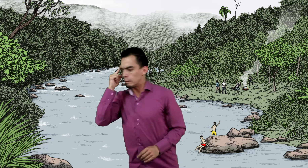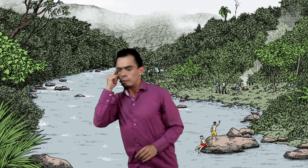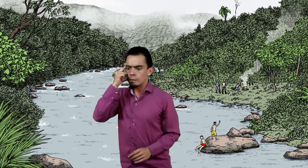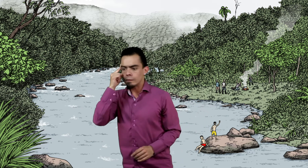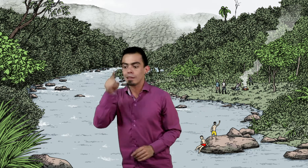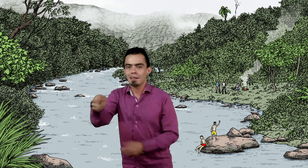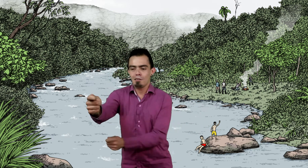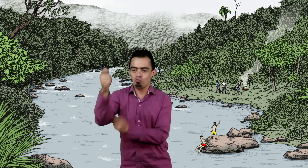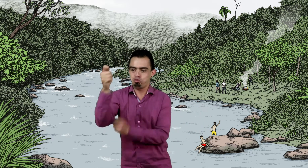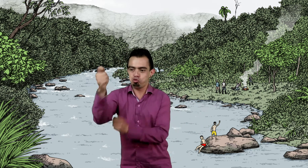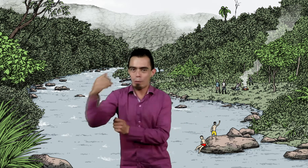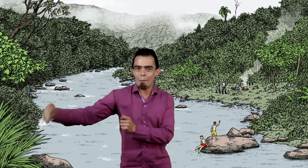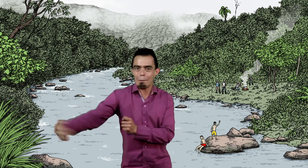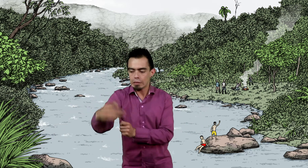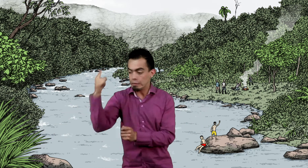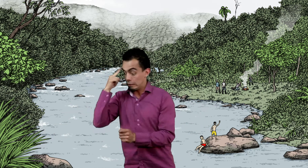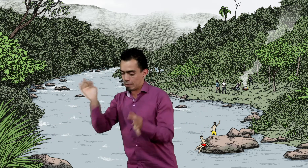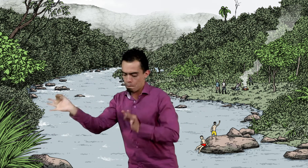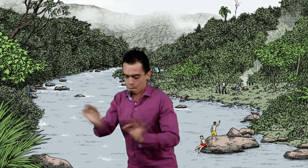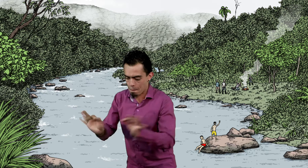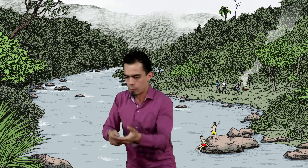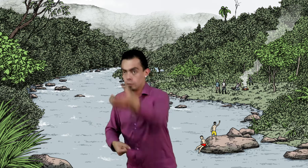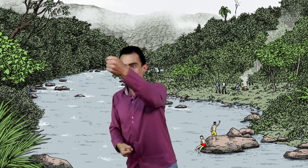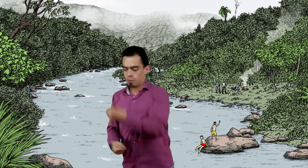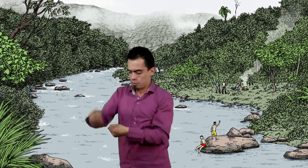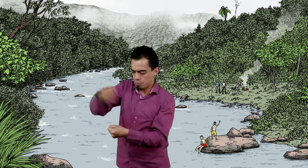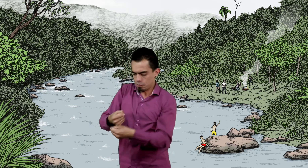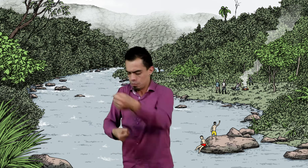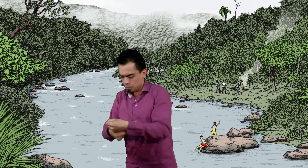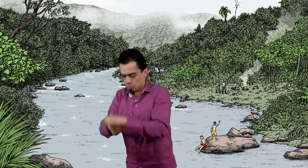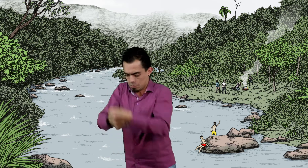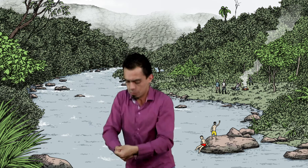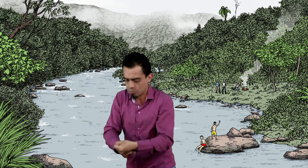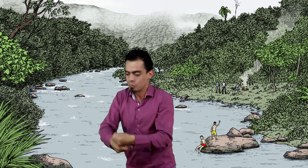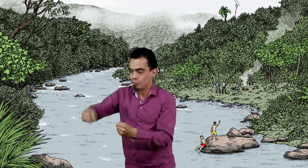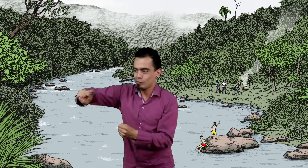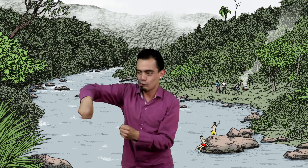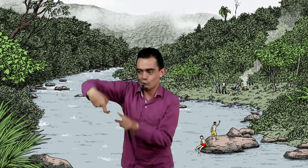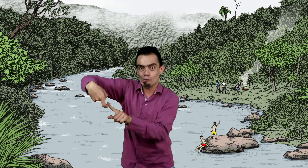Mi papá empacaba la caña de pescar y el anzuelo